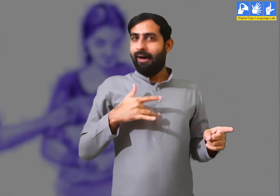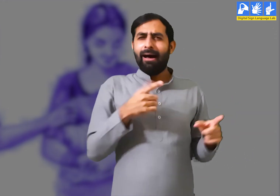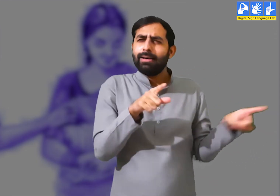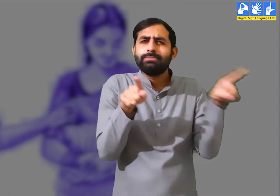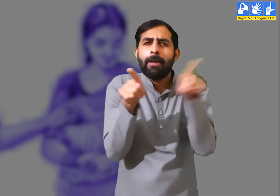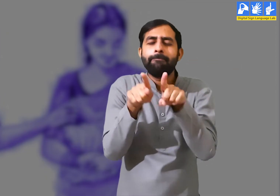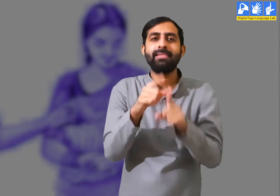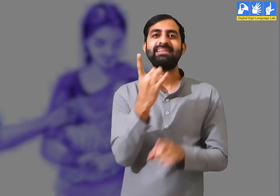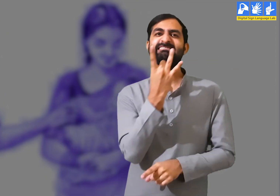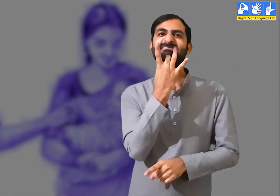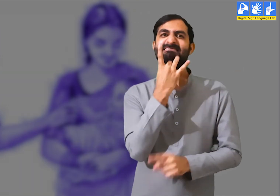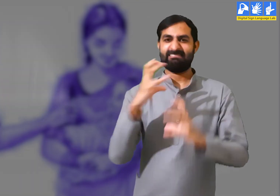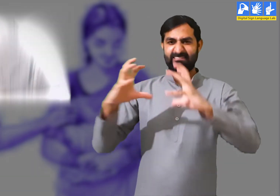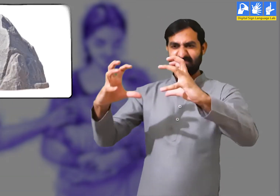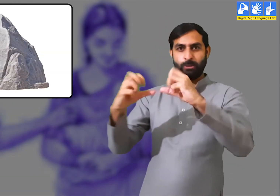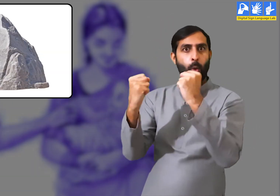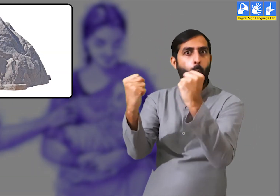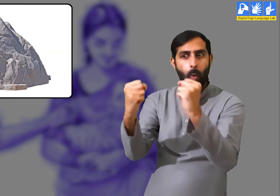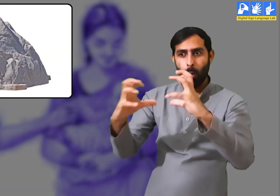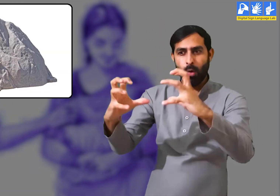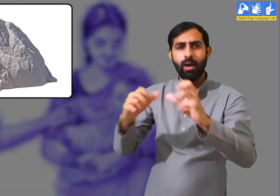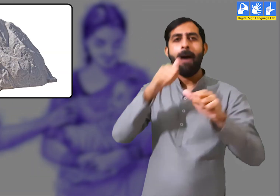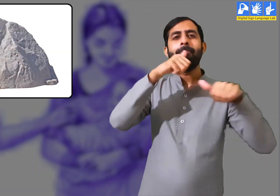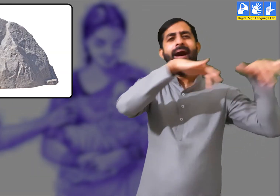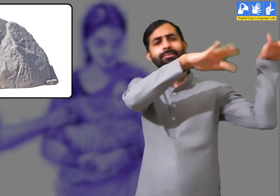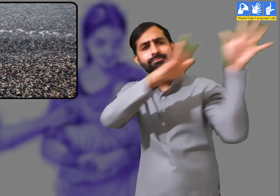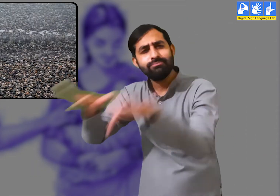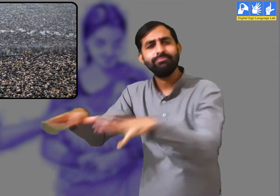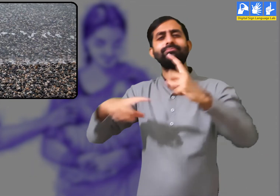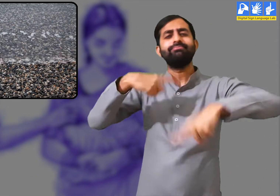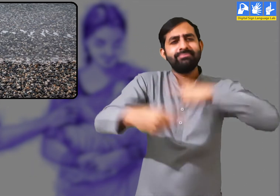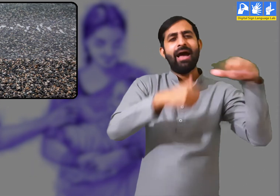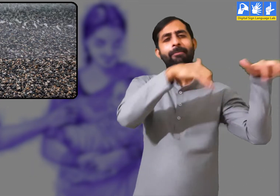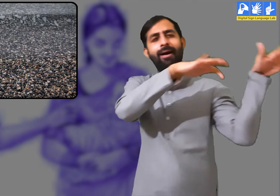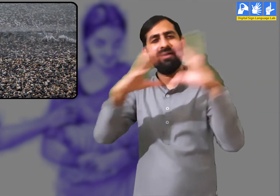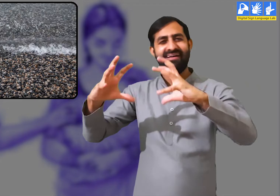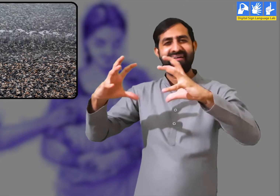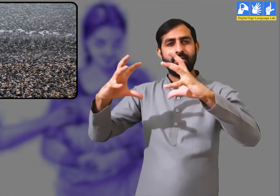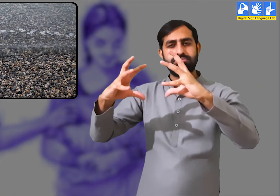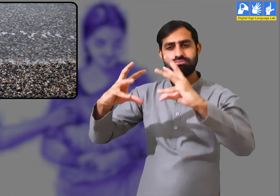कवि कहते की शिशु के स्पर्श को पाकर मानो पत्त्थर भी पिघलकर जल हो गया हो।